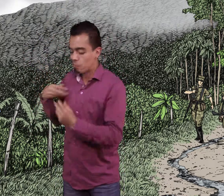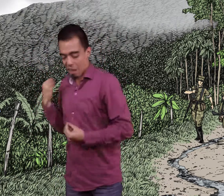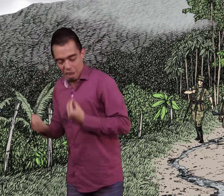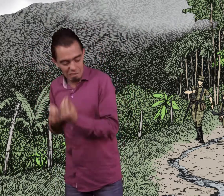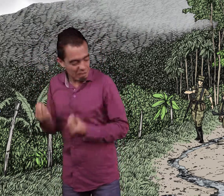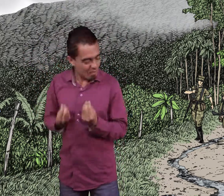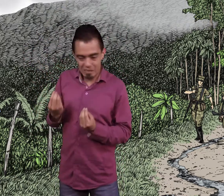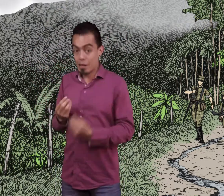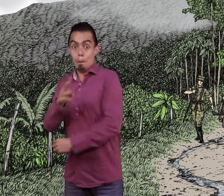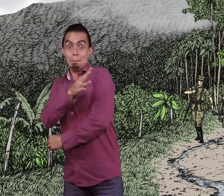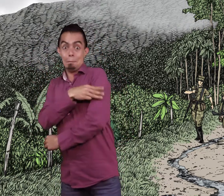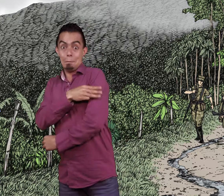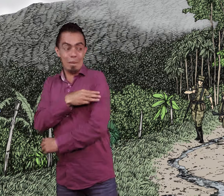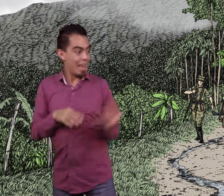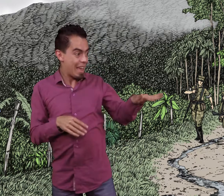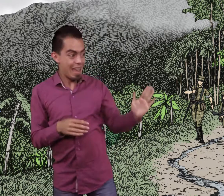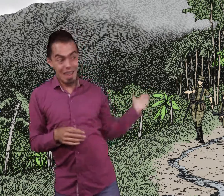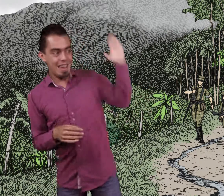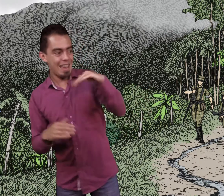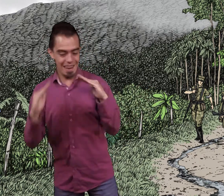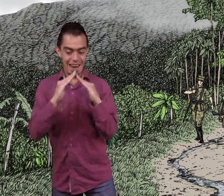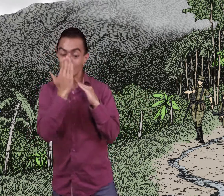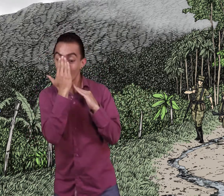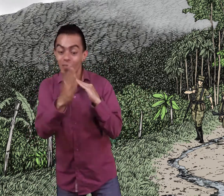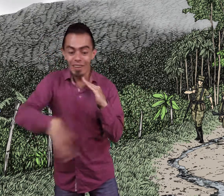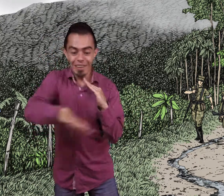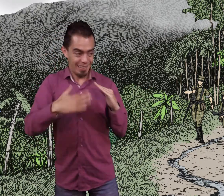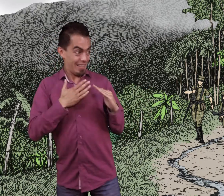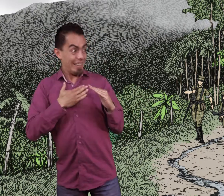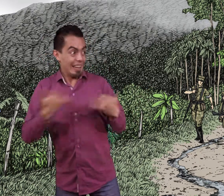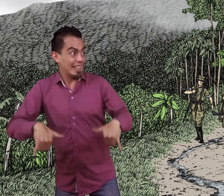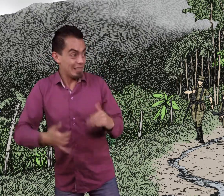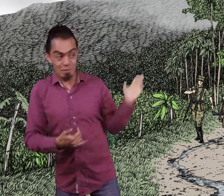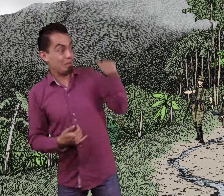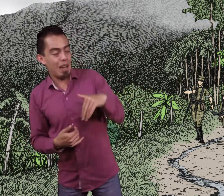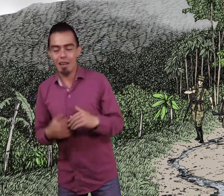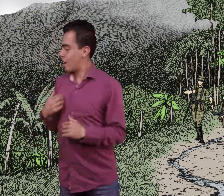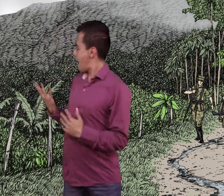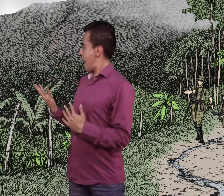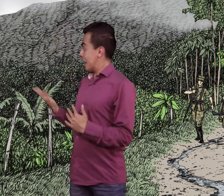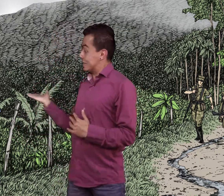así que Enrique y yo estuvimos de acuerdo y nos fuimos los tres a jugar.